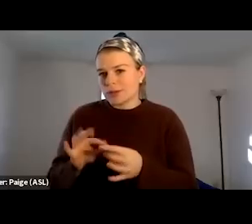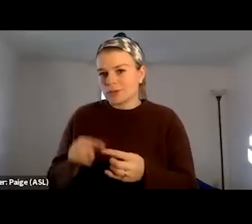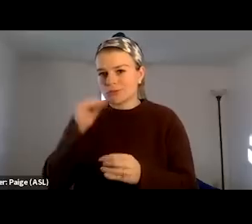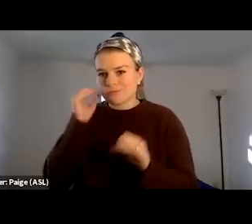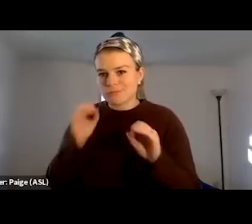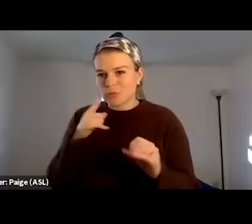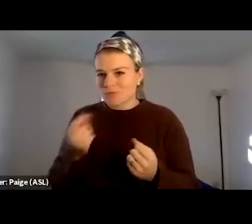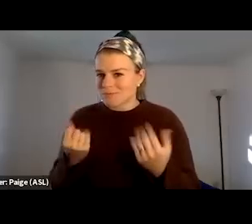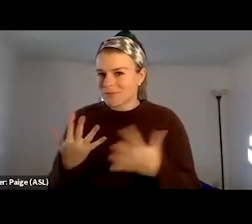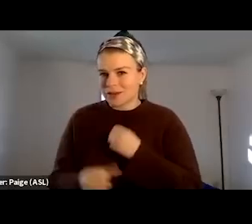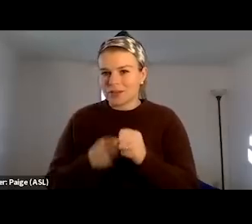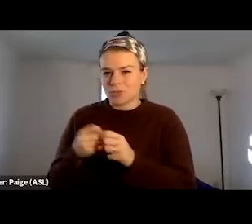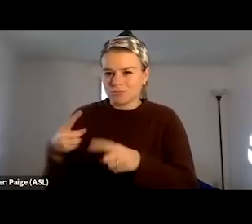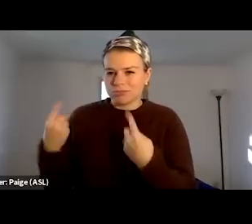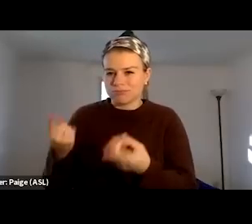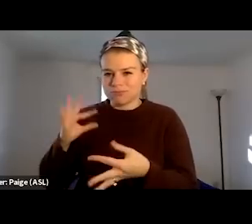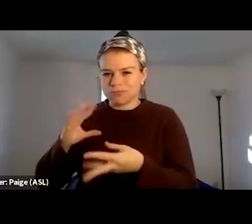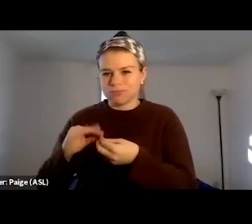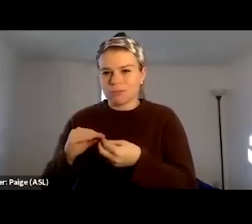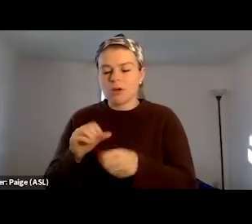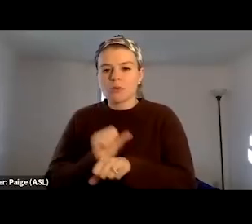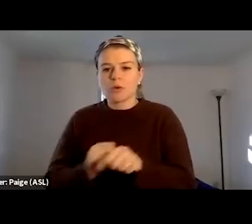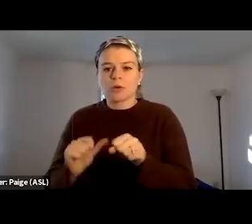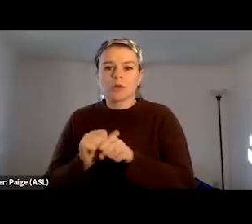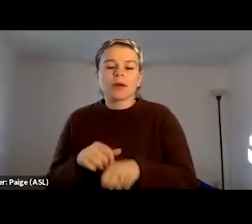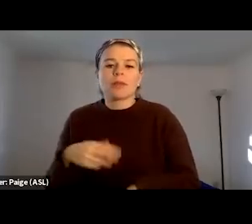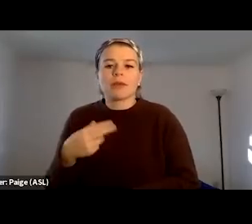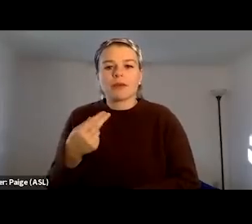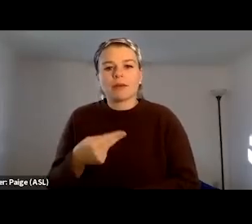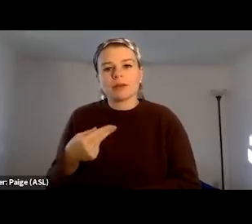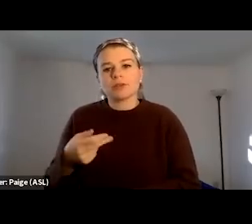y he trabajado con HSRC en varios proyectos antes,